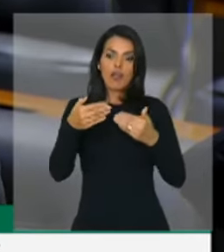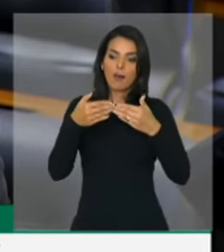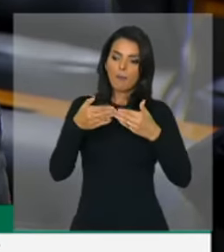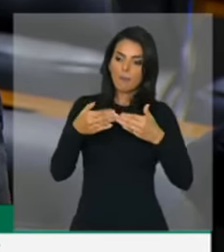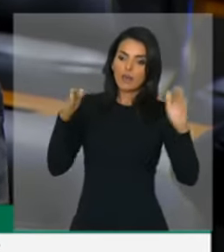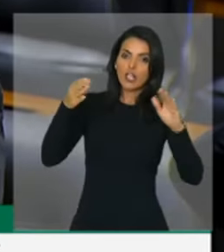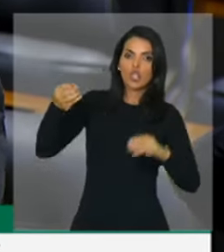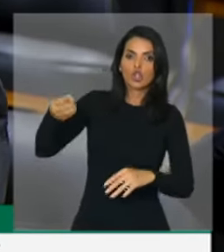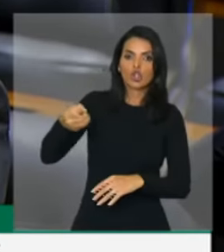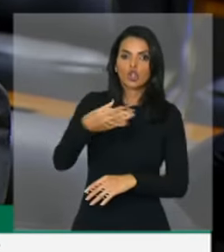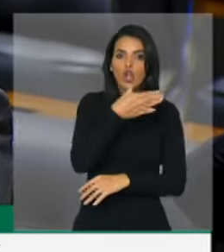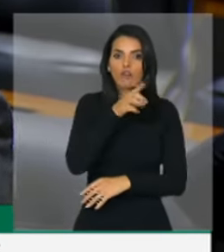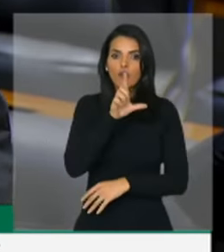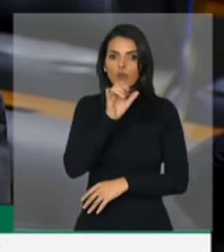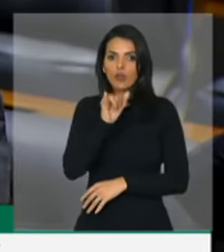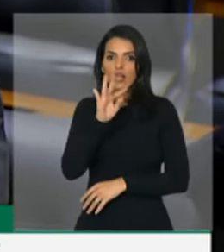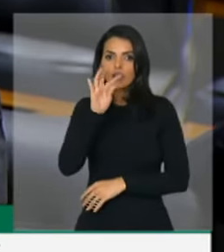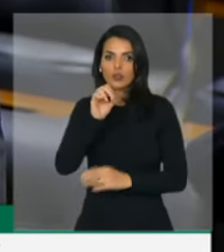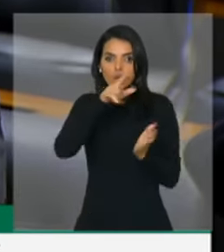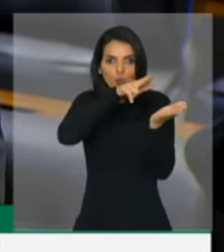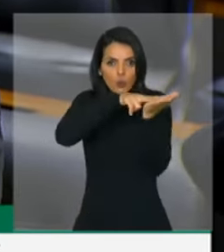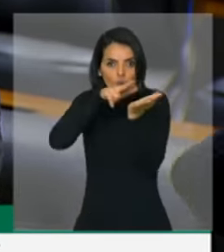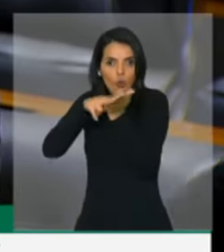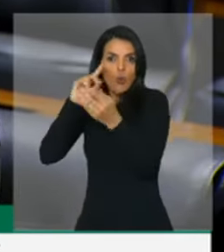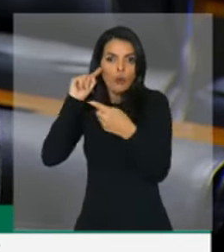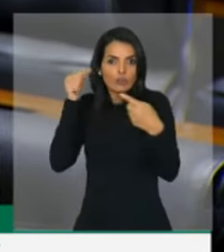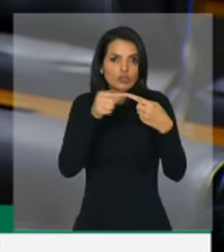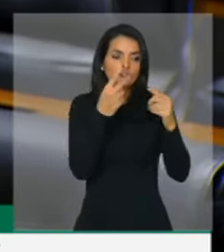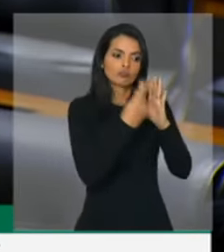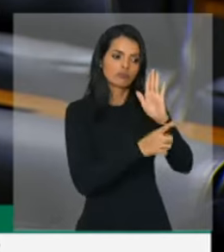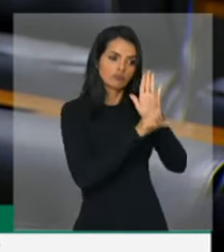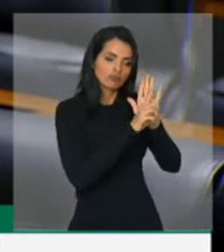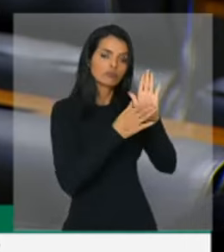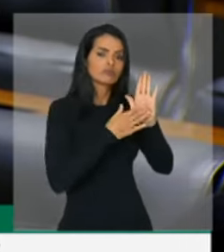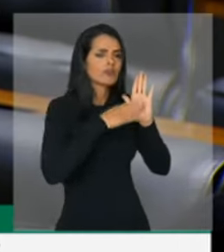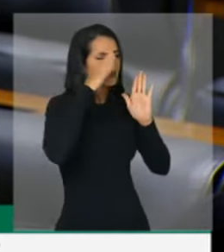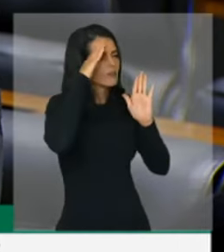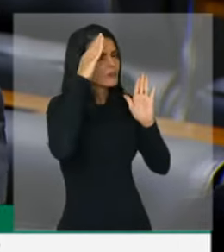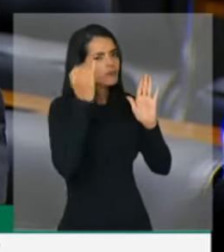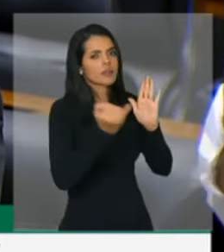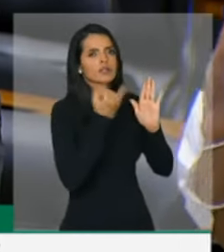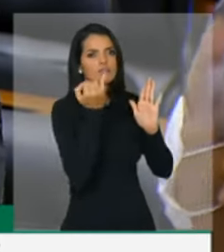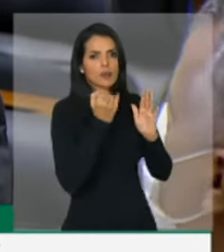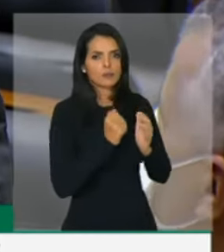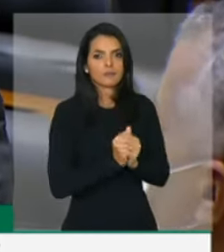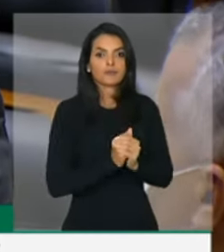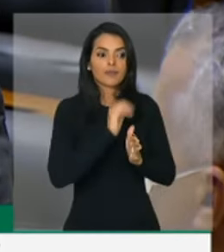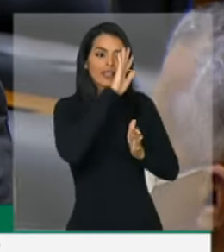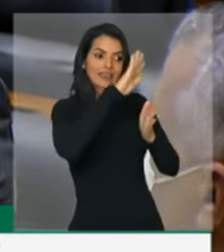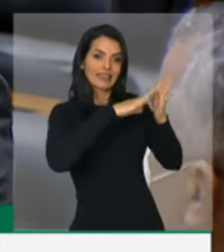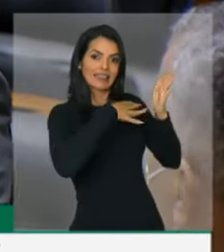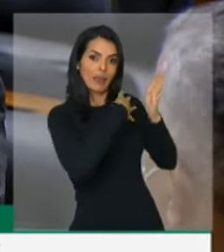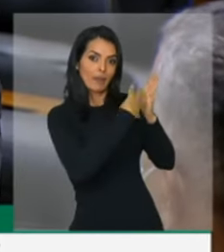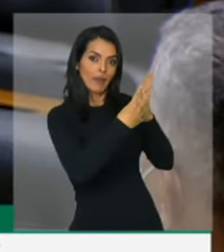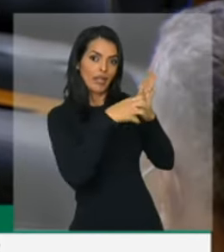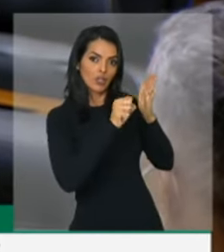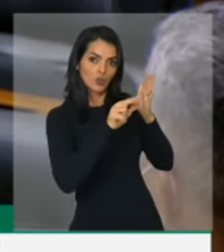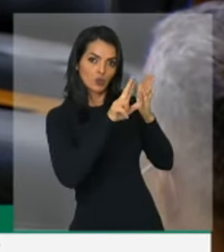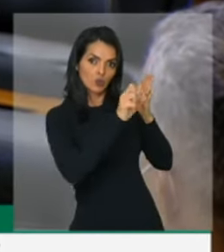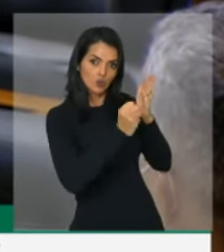OBJETIVO DO PROJETO. E Ô PRINCIPAL, PRESIDENTE, SE A TABELA SUS FOSSE SUFICIENTE PARA REMUNERAR A TODOS, NÓS NÃO ESTÁVAMOS AQUI BUSCANDO OS LEITOS PRIVADOS, DEPUTADO